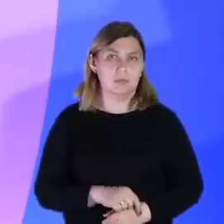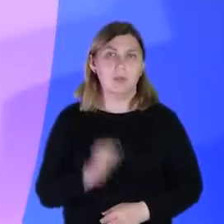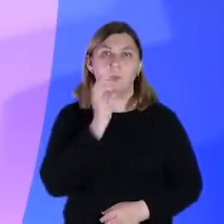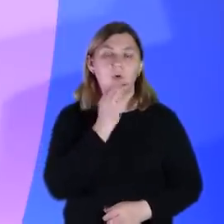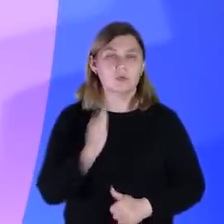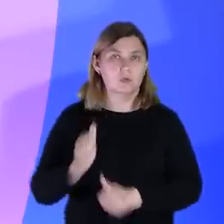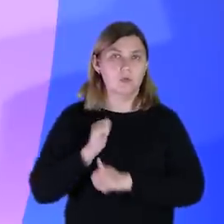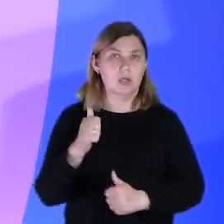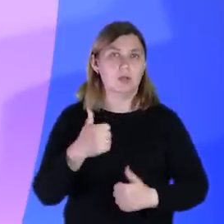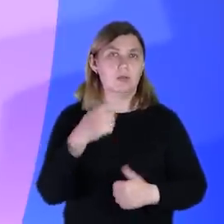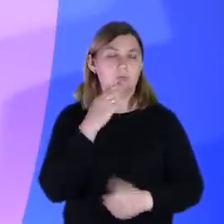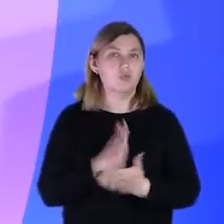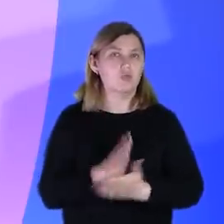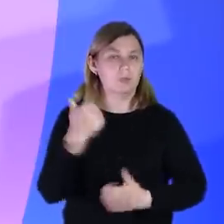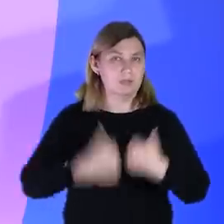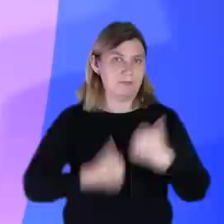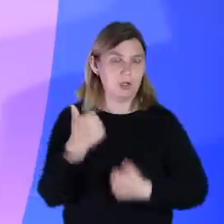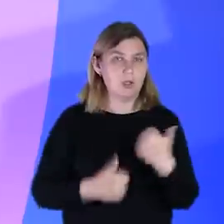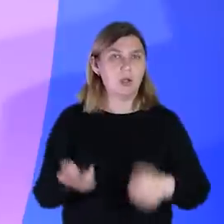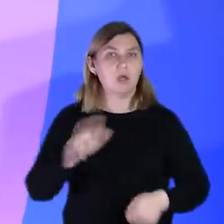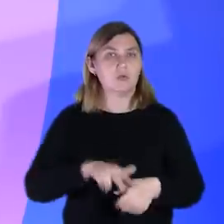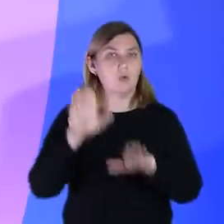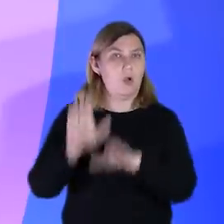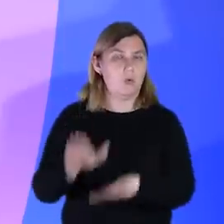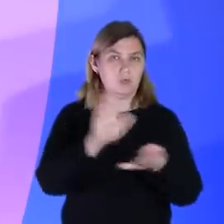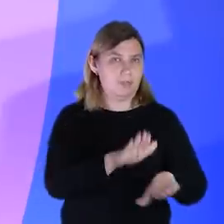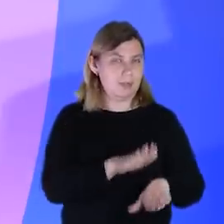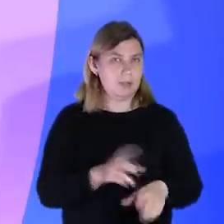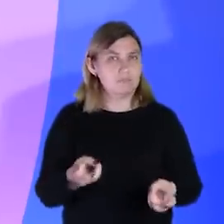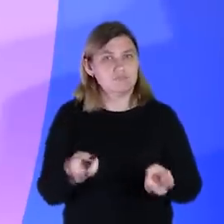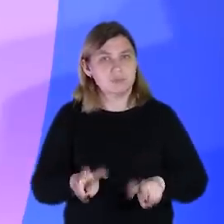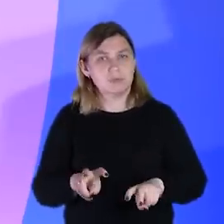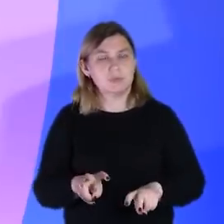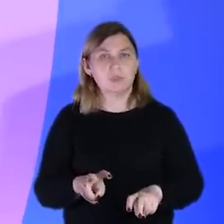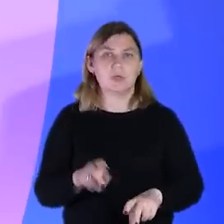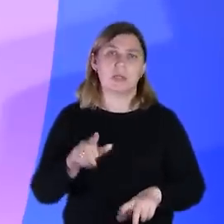żołnierze, służby zawodowej w tym wypadku, którzy tam osiadali. Zakładali tam rodziny,